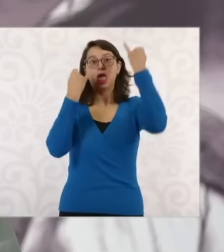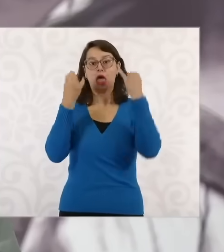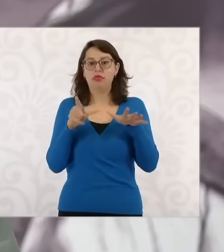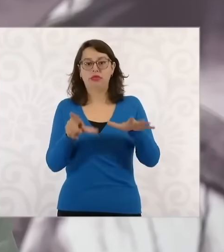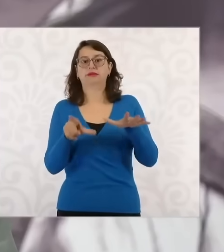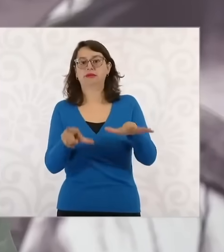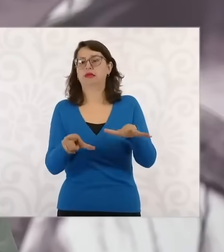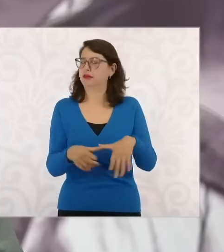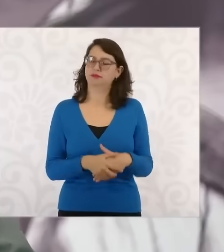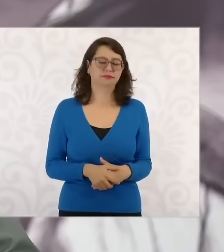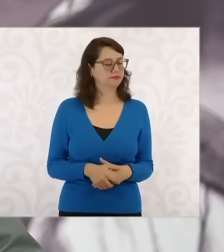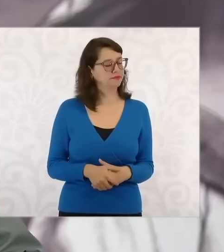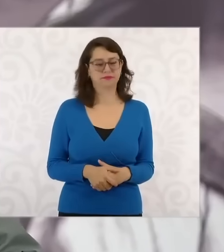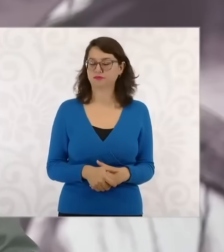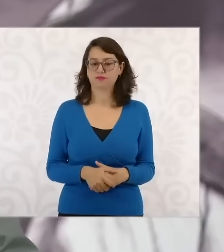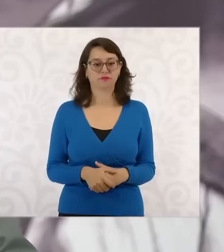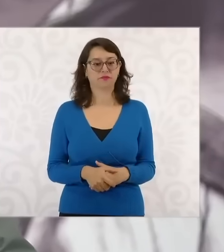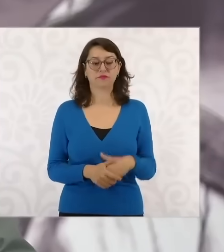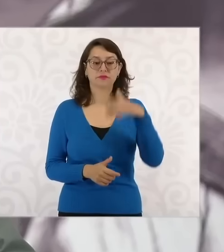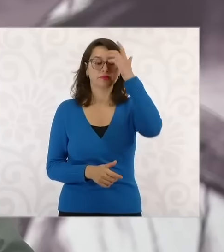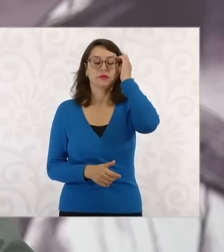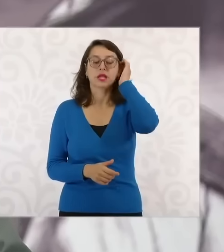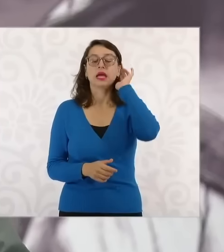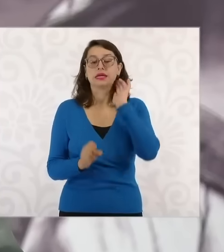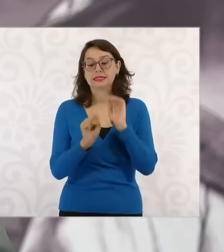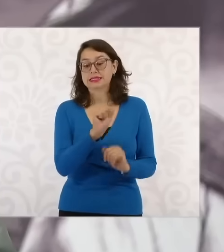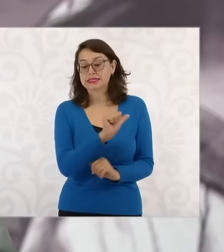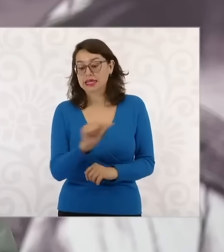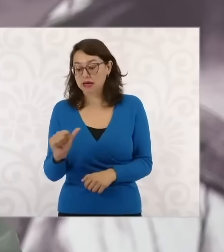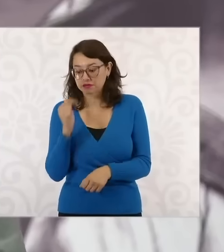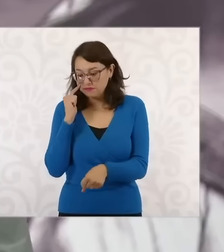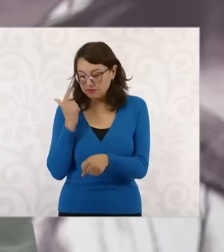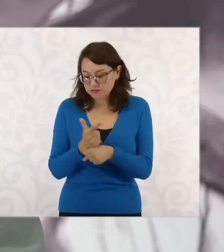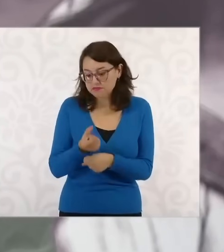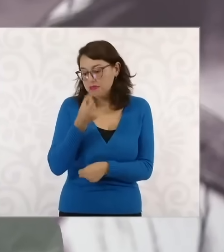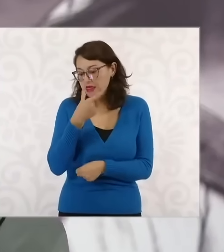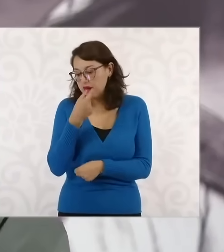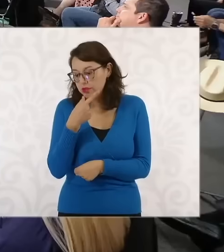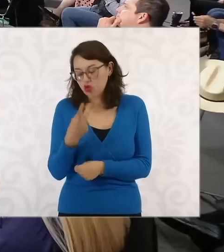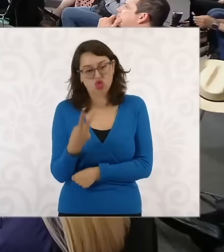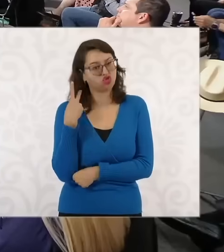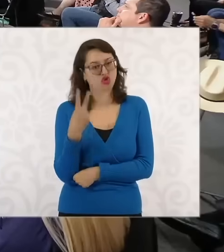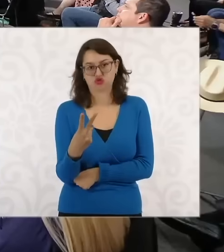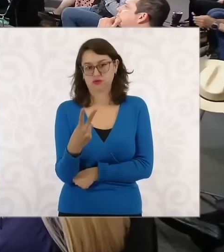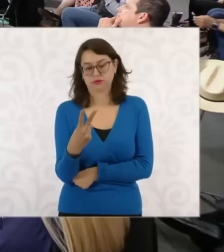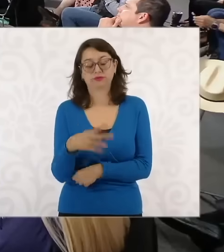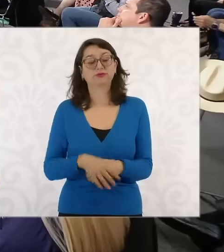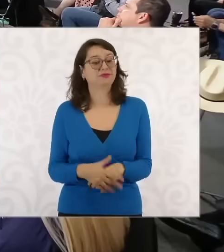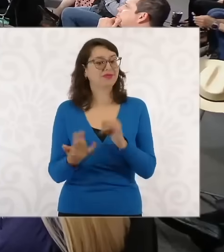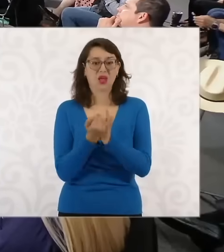que identifica la eh Secretaría de Salud en base a la evidencia. Lo mismo ocurría en los demás grupos